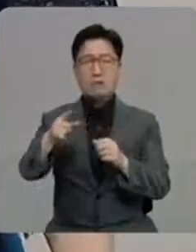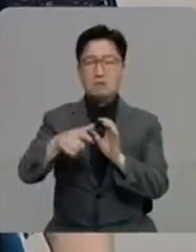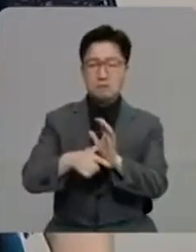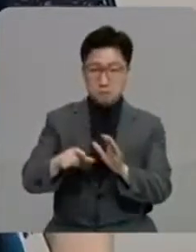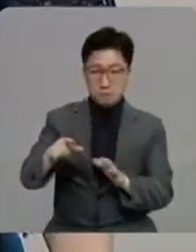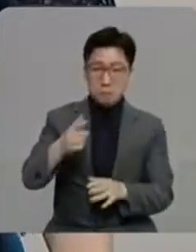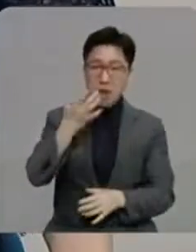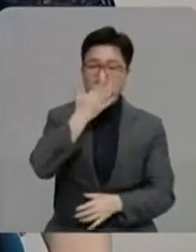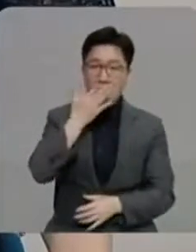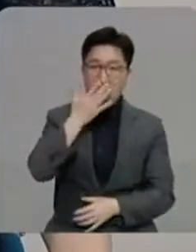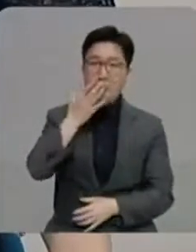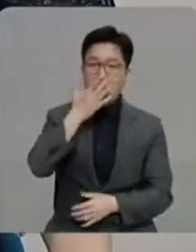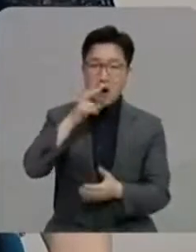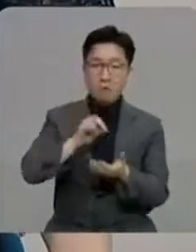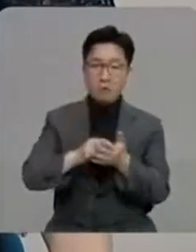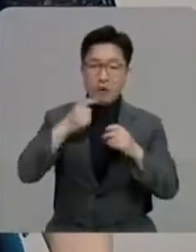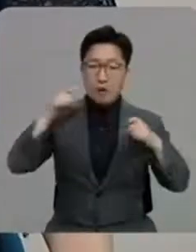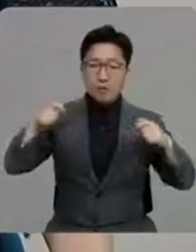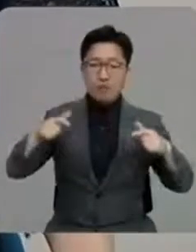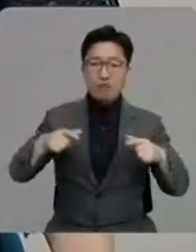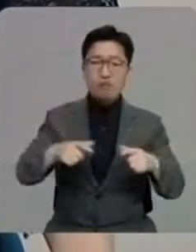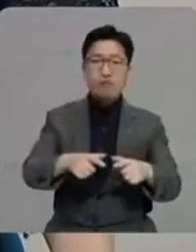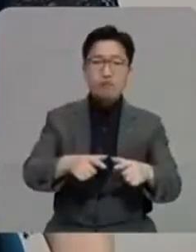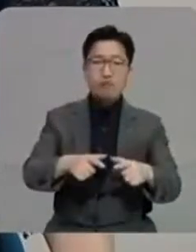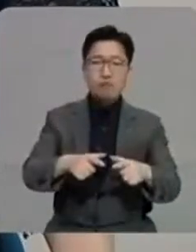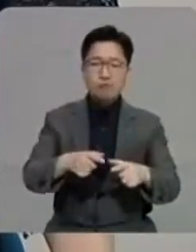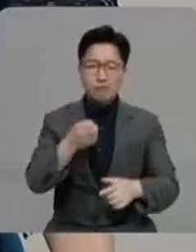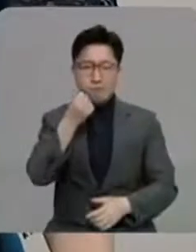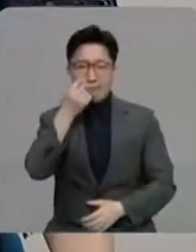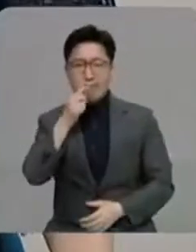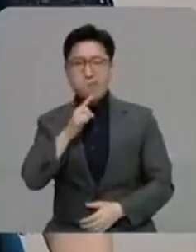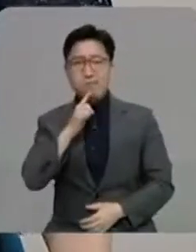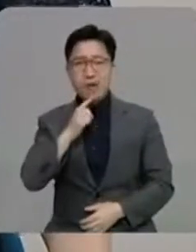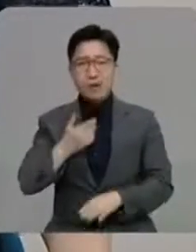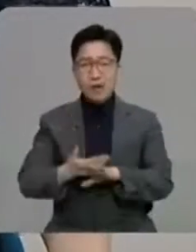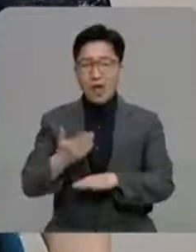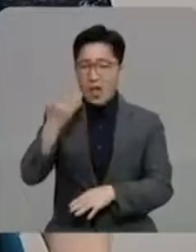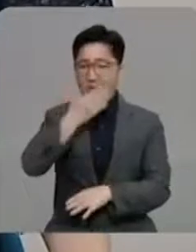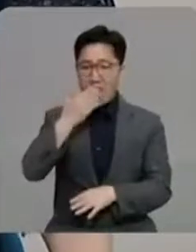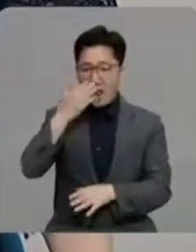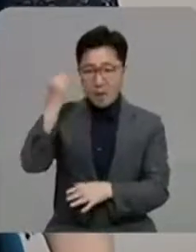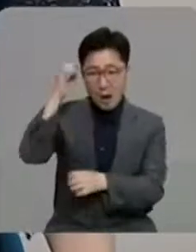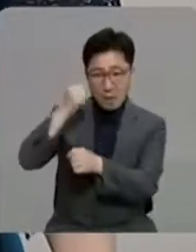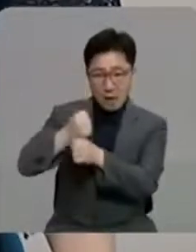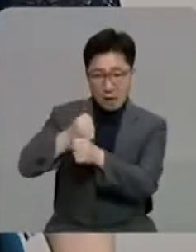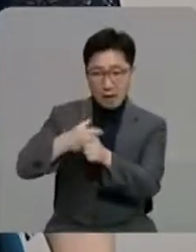여 만든 사양꿀 유통도 늘면서 국내 양봉 농가들이 어려움을 겪고 있는데 요.